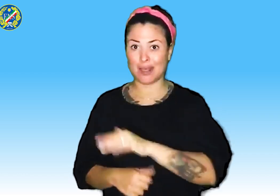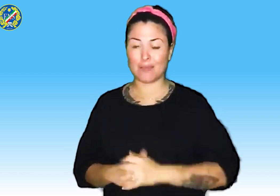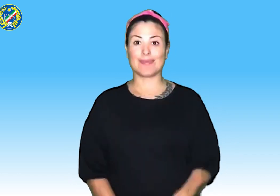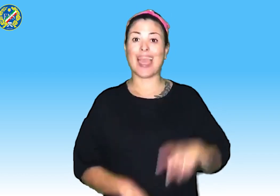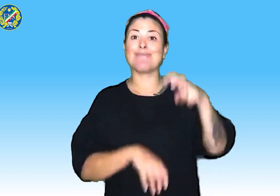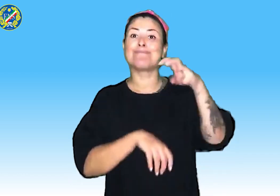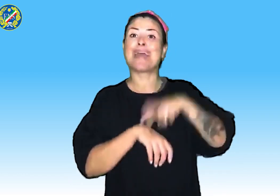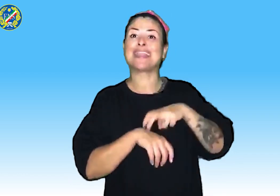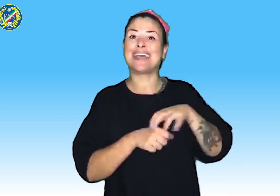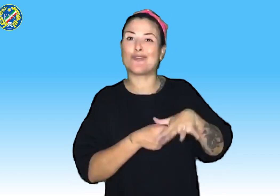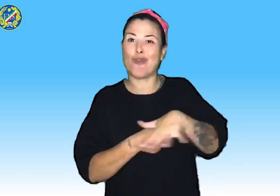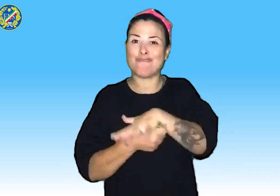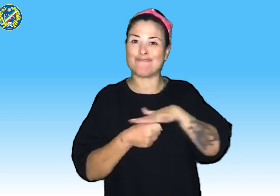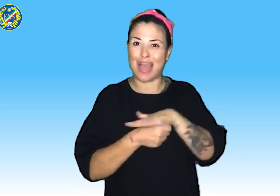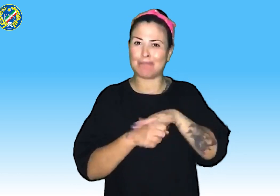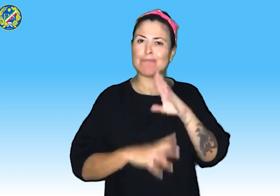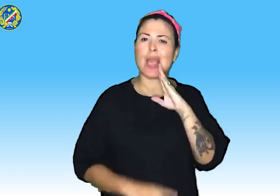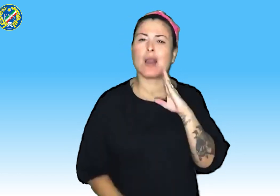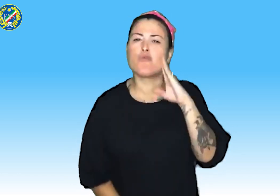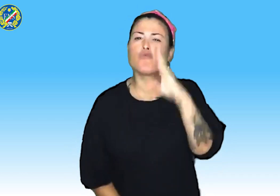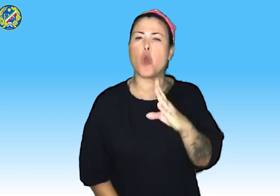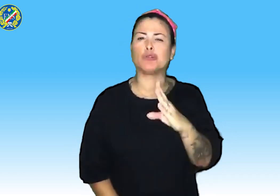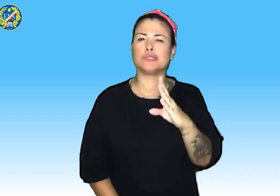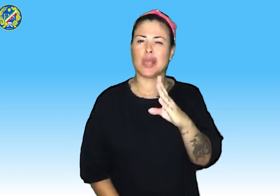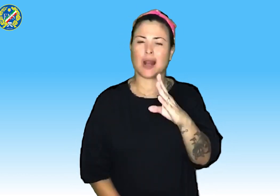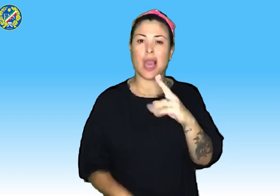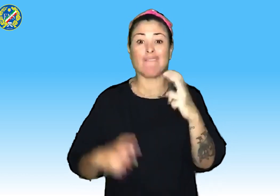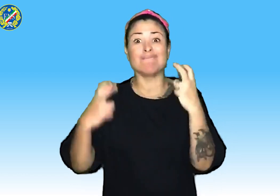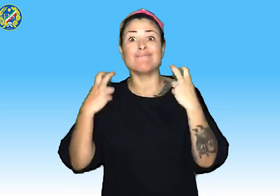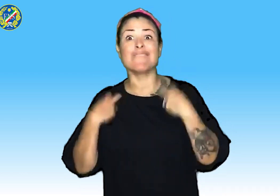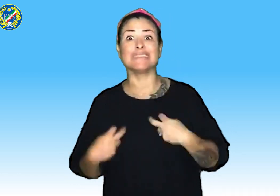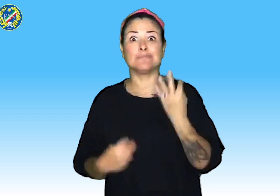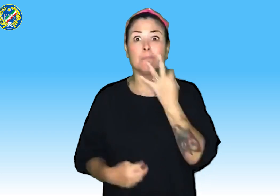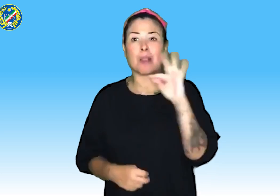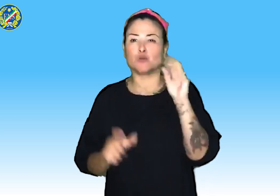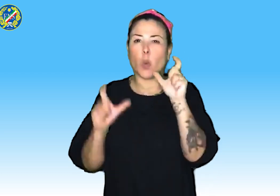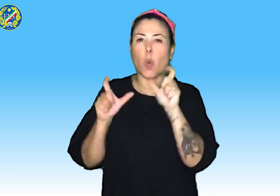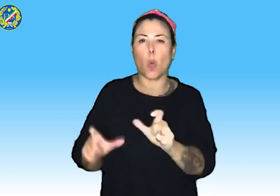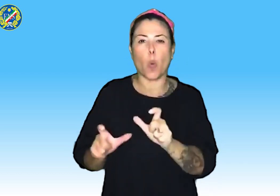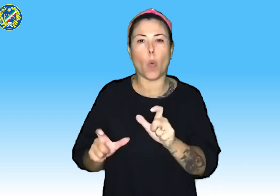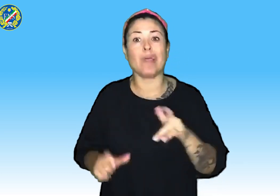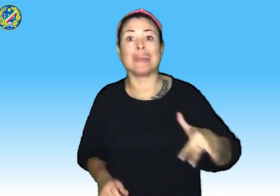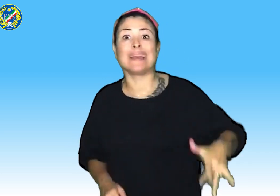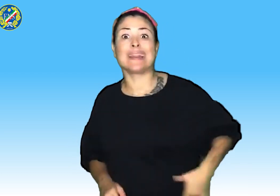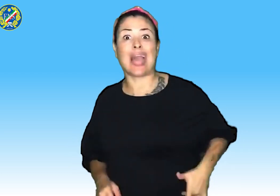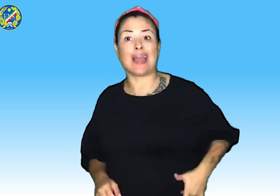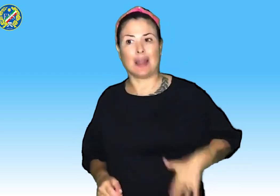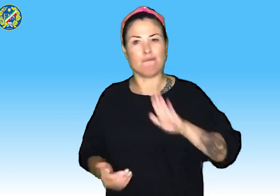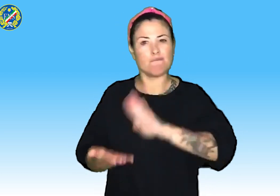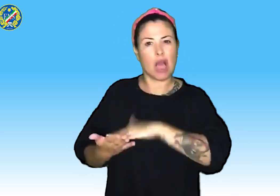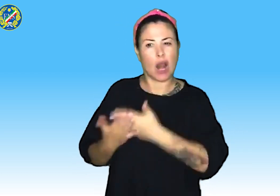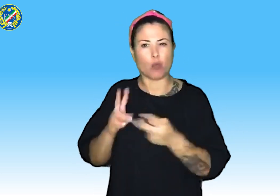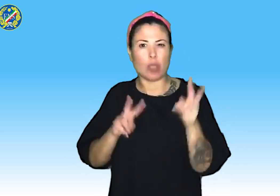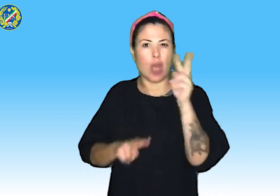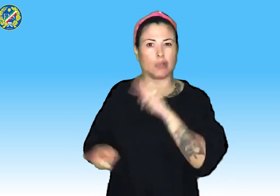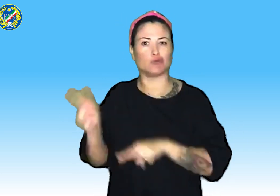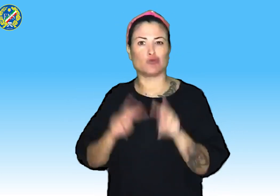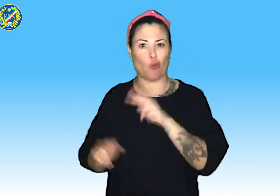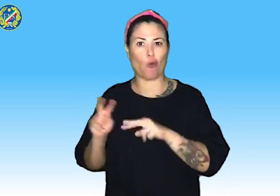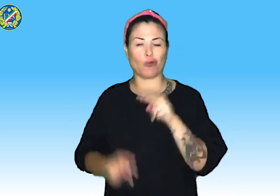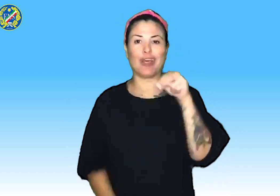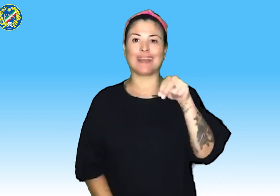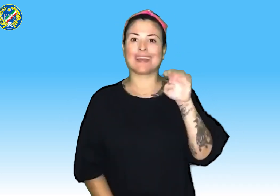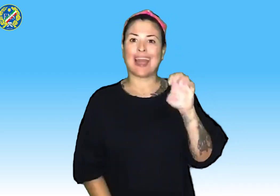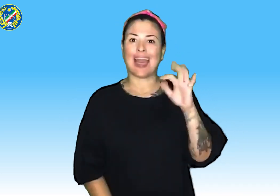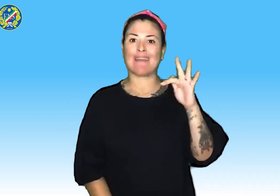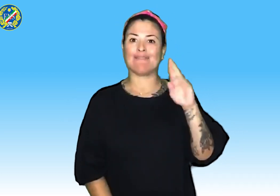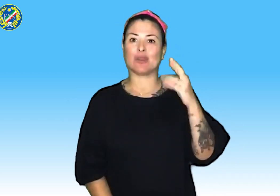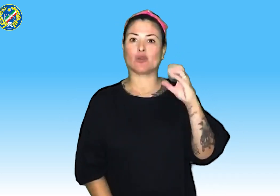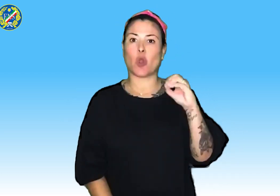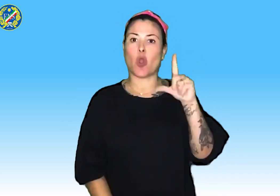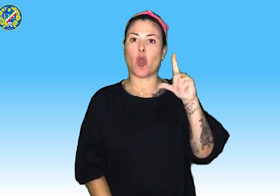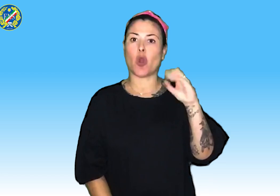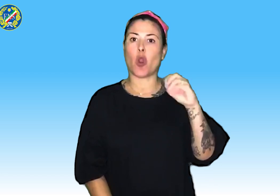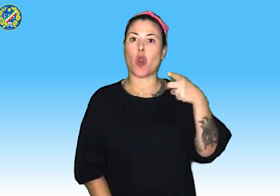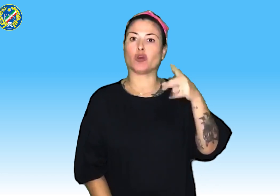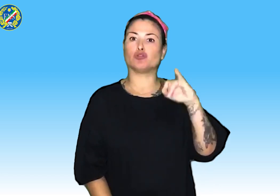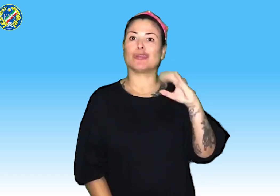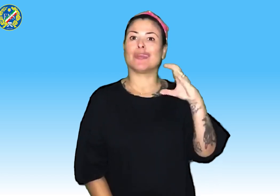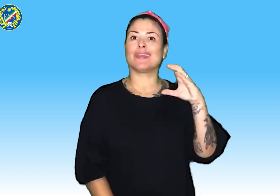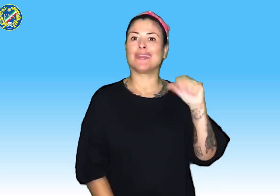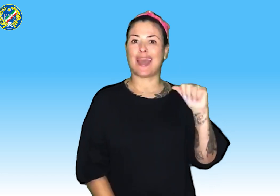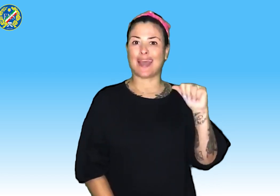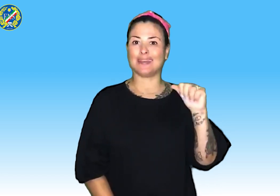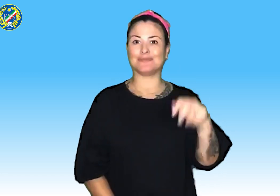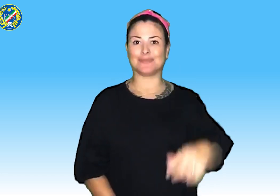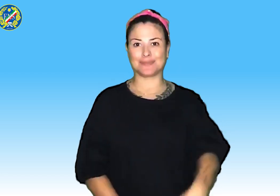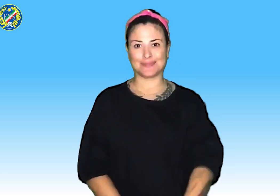Saranno loro che potranno indicare al proprio assistito l’opportunità di una valutazione nefrologica.